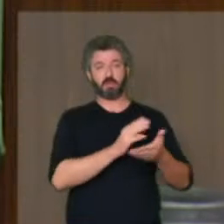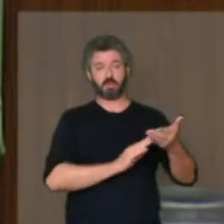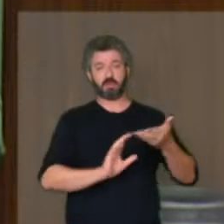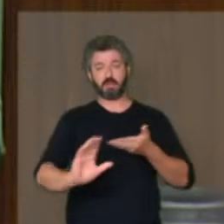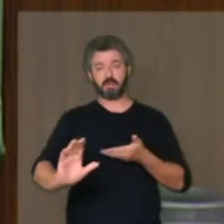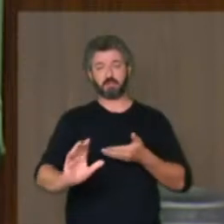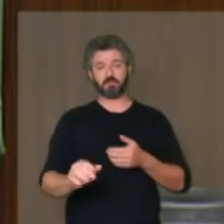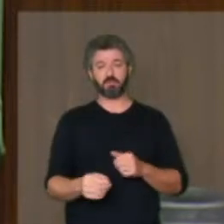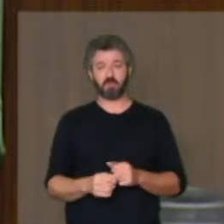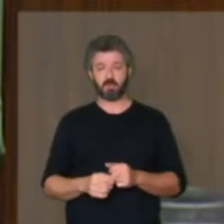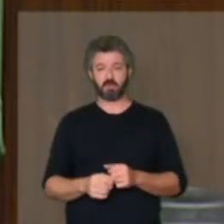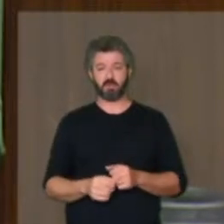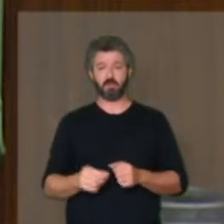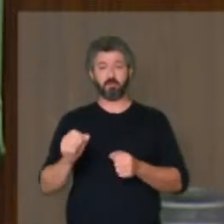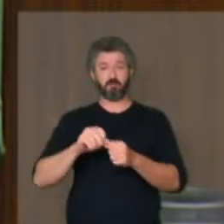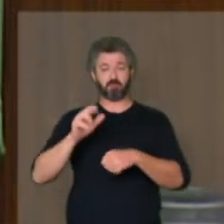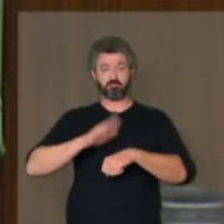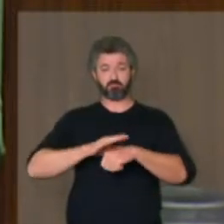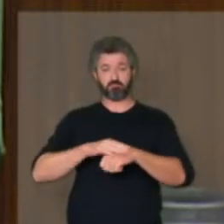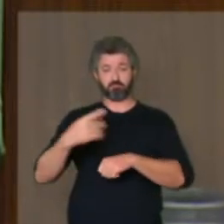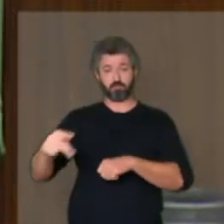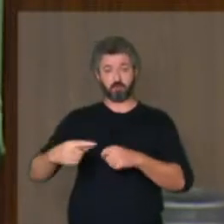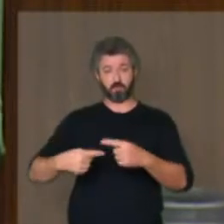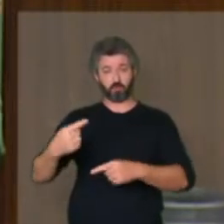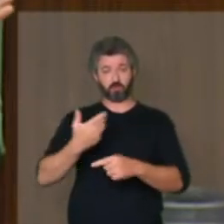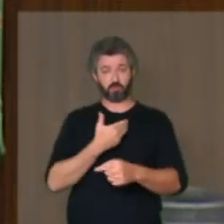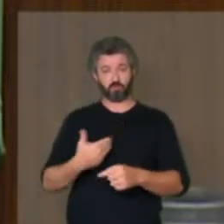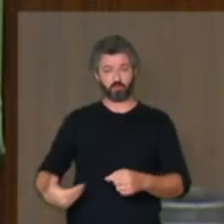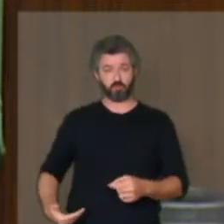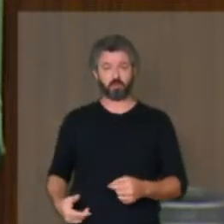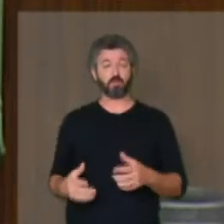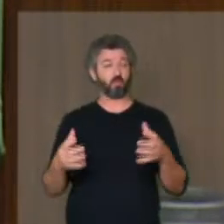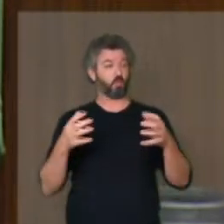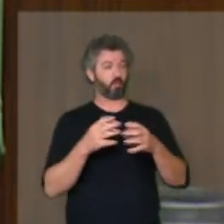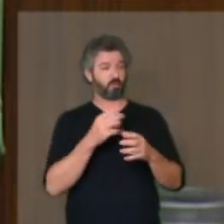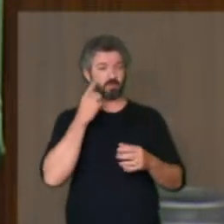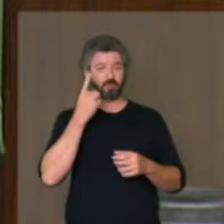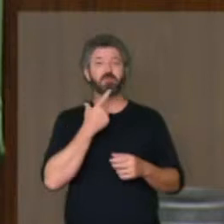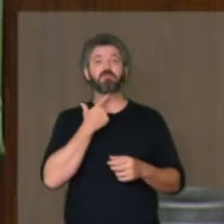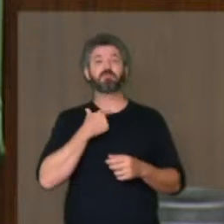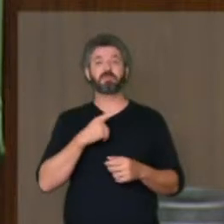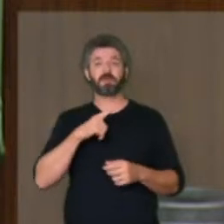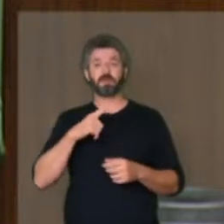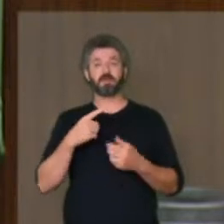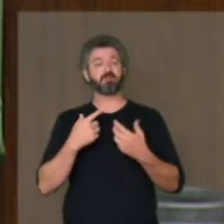INDIVIDUAIS... PARA TRANSFERIR DIRETAMENTE PARA OS MUNICÍPIOS PRODUZIR SUAS POLÍTICAS PÚBLICAS. NOSSA BANCADA ESTÁ MUITO É VONTADE, PORQUE FIZEMOS PARTE DESSA HISTÓRIA. 2009, COM O PRESIDENTE LULA, 2014 COM O